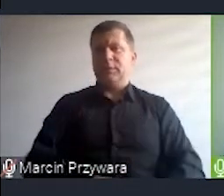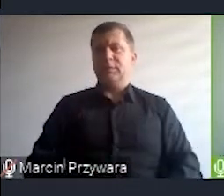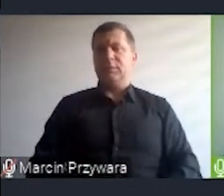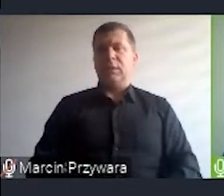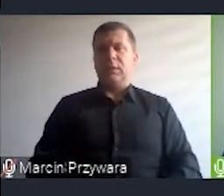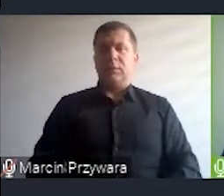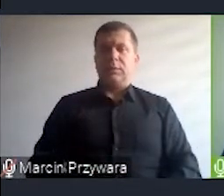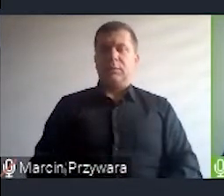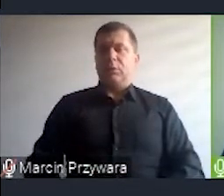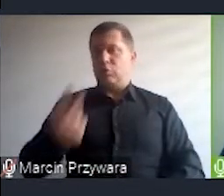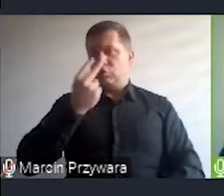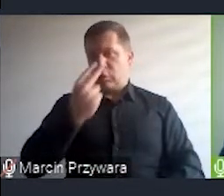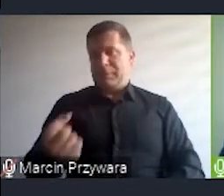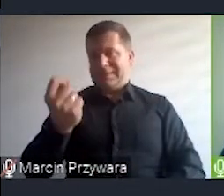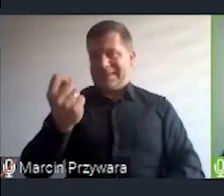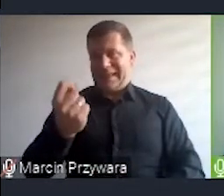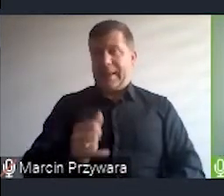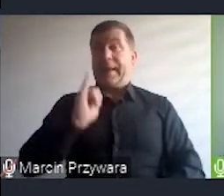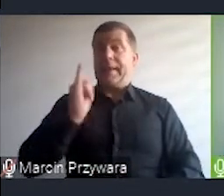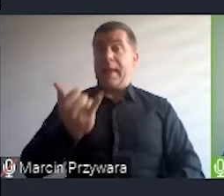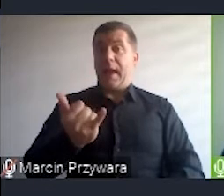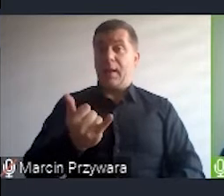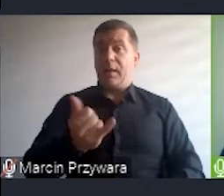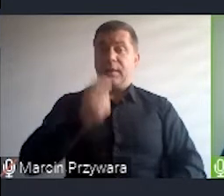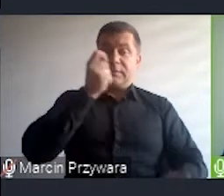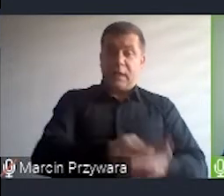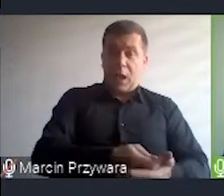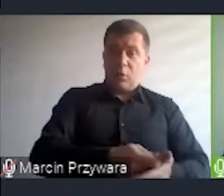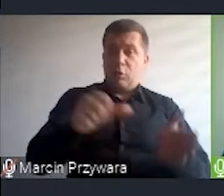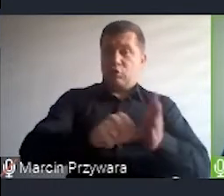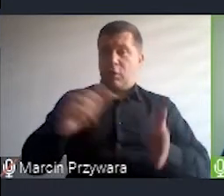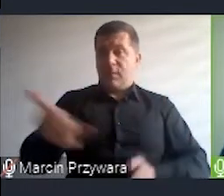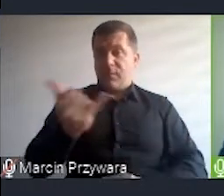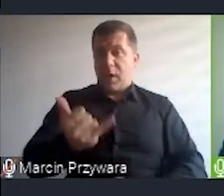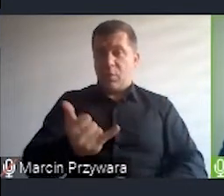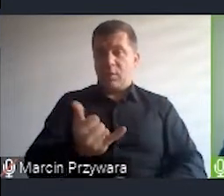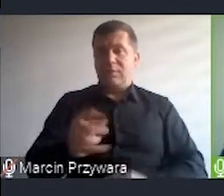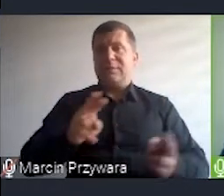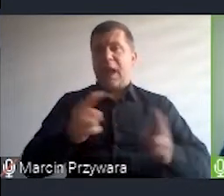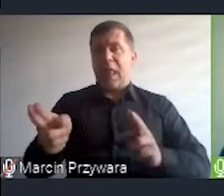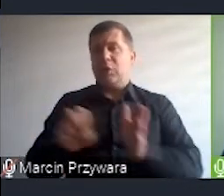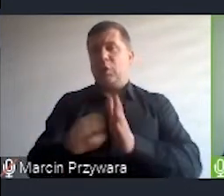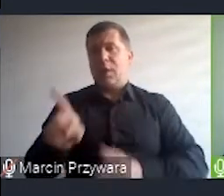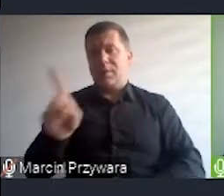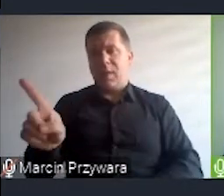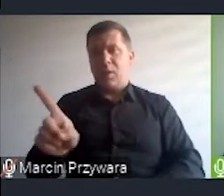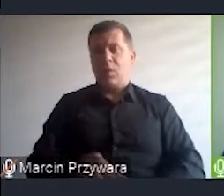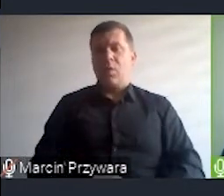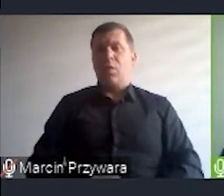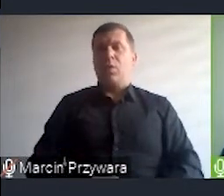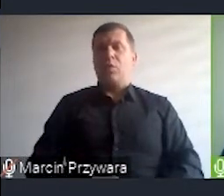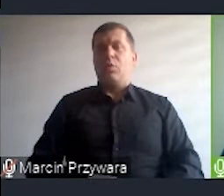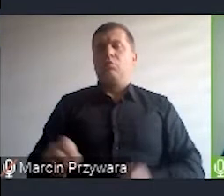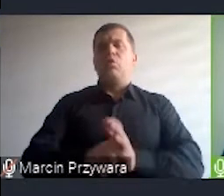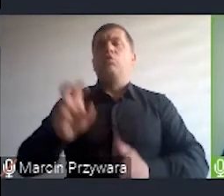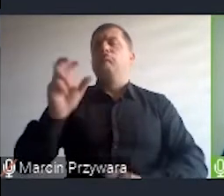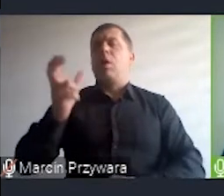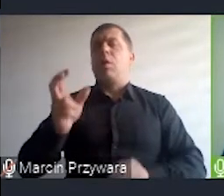Zobaczycie zaraz jak zakup środka trwałego zależy od tego do czego będzie przeznaczony.